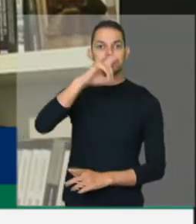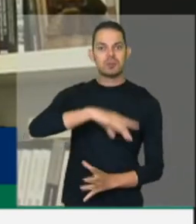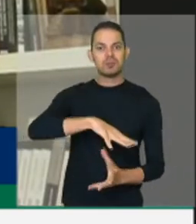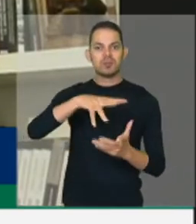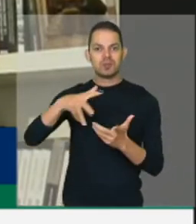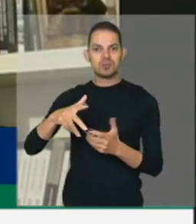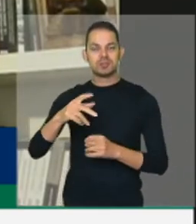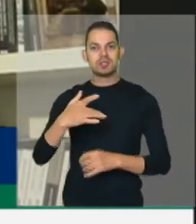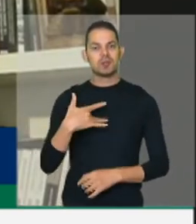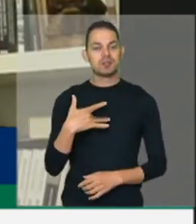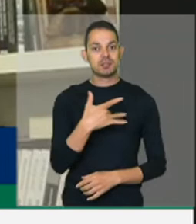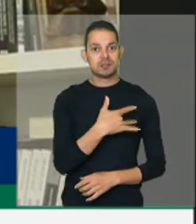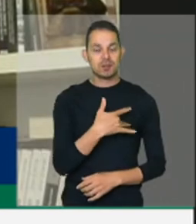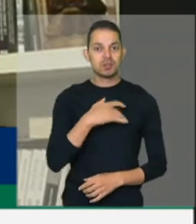MUNDIAL DA SAÚDE. O EX-PRESIDENTE LULA PUBLICOU